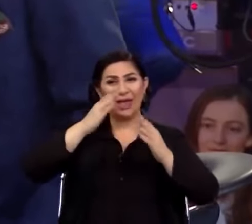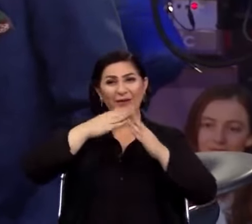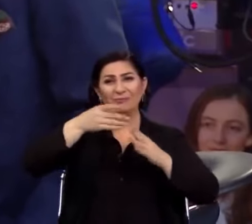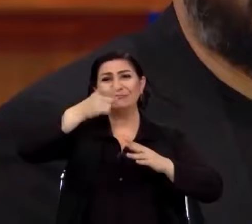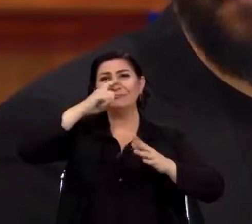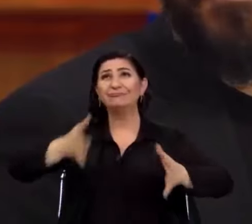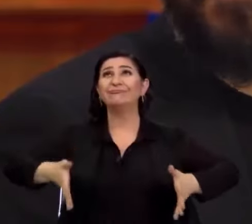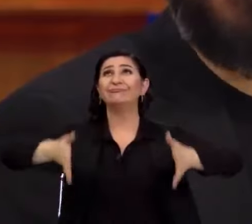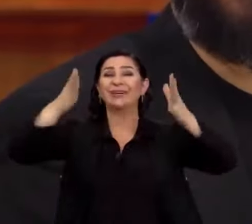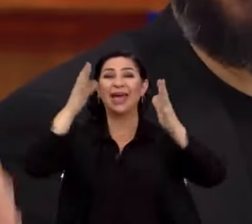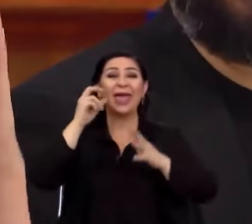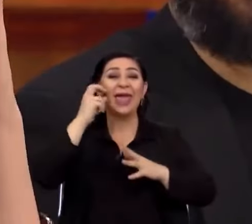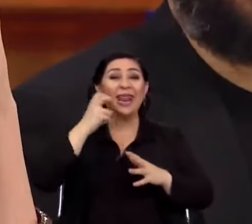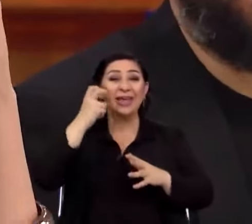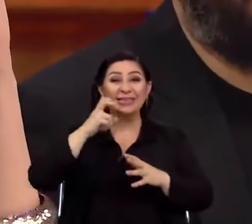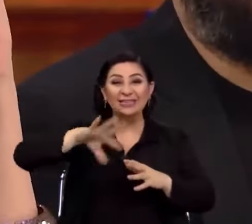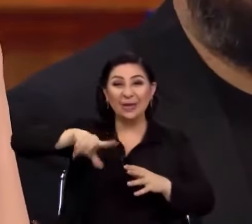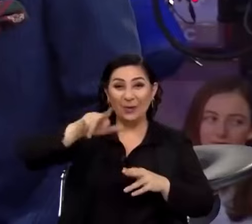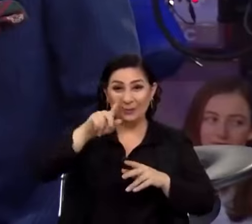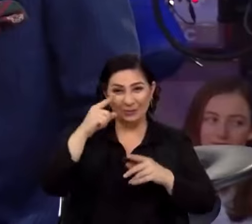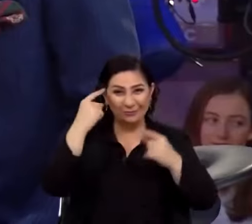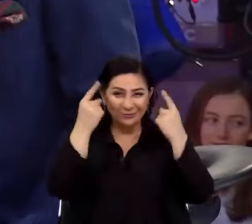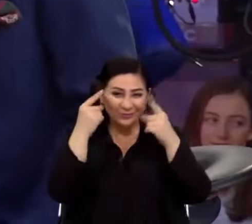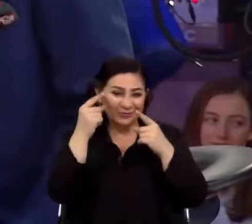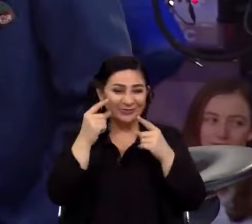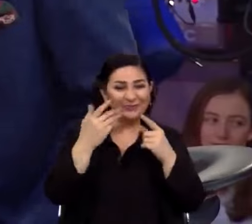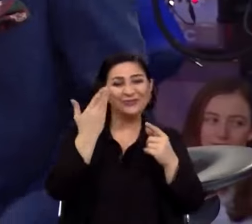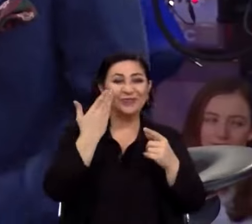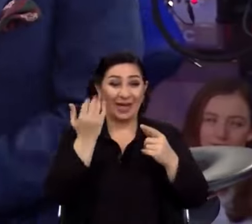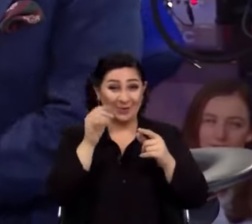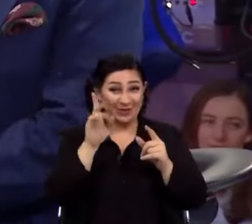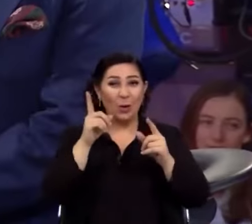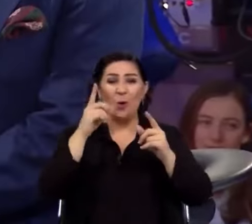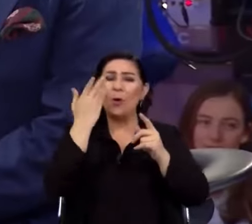gitmek gibi bir fantezi mi yapıldı öyle bir şey yapıldı çok hoş fotoğraflar var